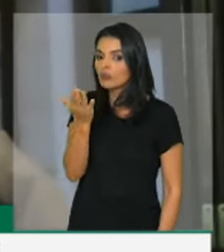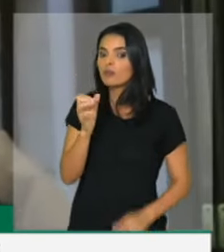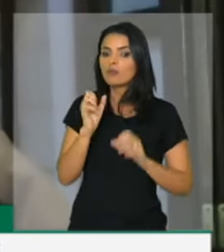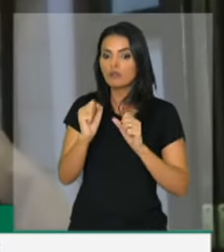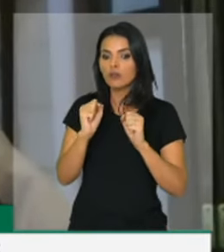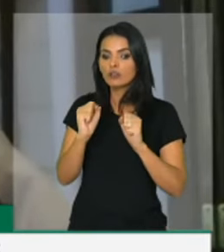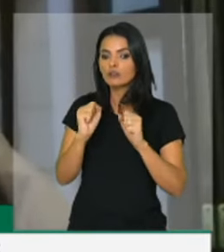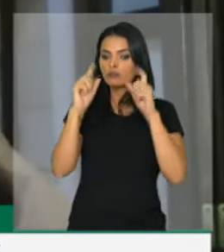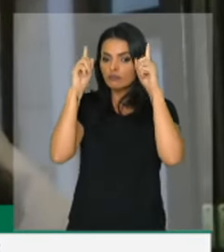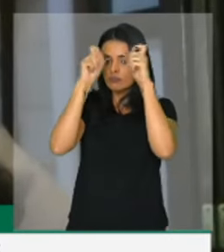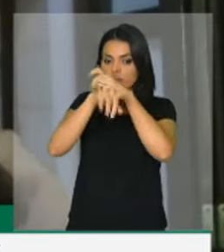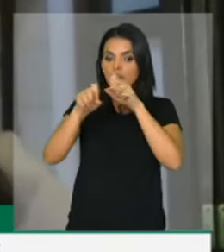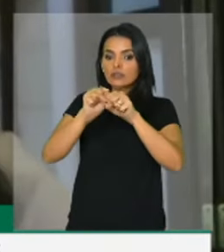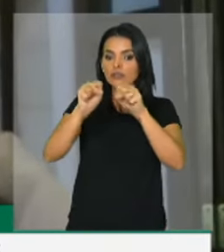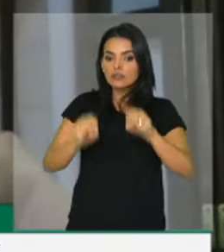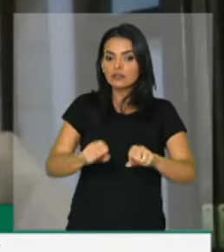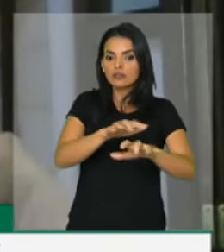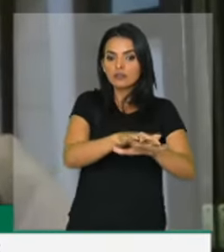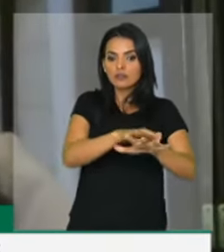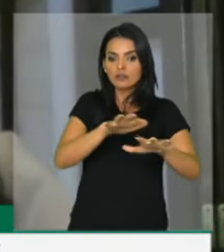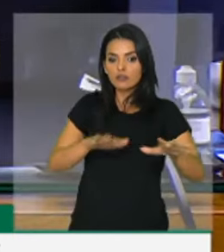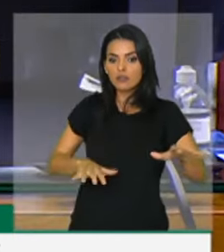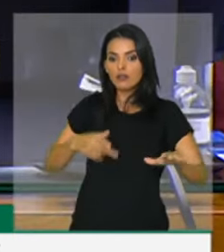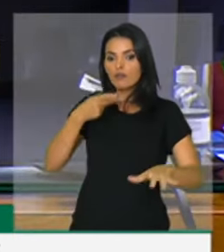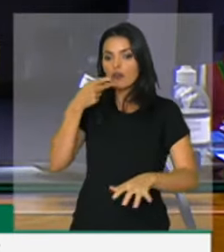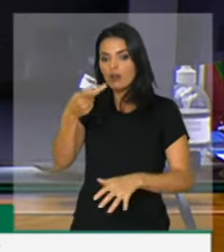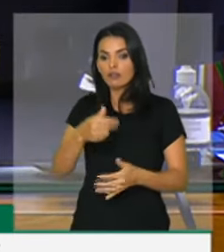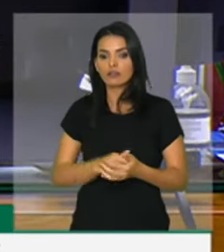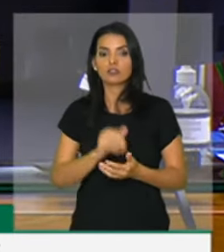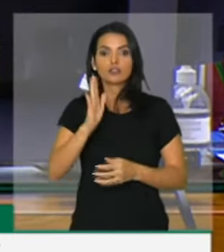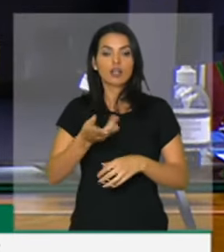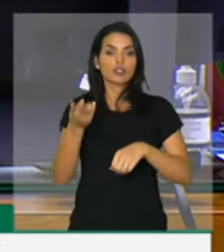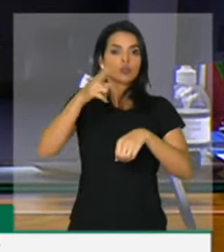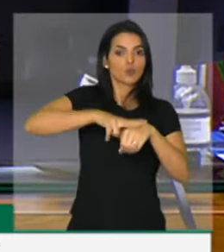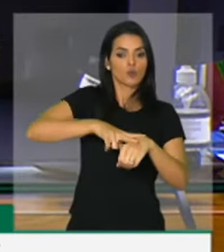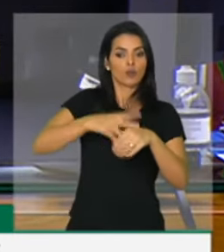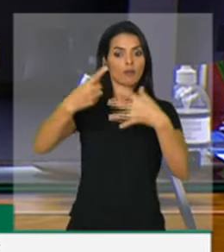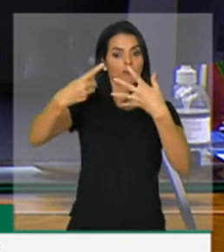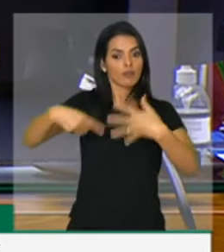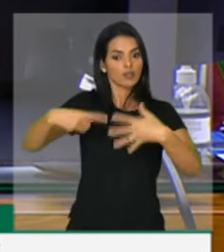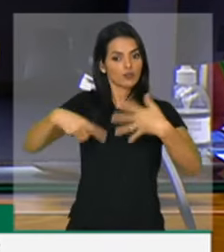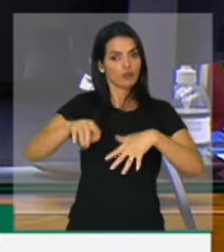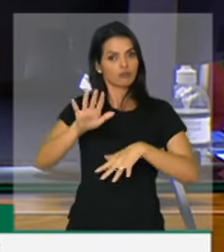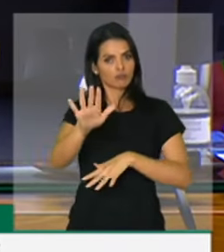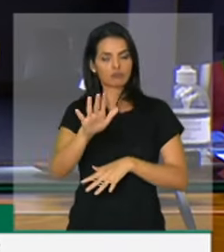PSOL NÓS NÃO VAMOS POLEMIZAR NÃO, A HORA DO ENCAMINHAMENTO DA MATÉRIA NÓS VAMOS DAR UM TEMPO É DEPUTADA E NÃO